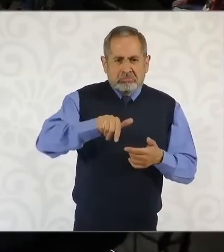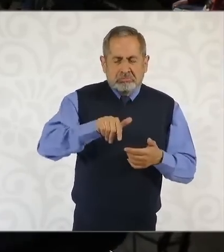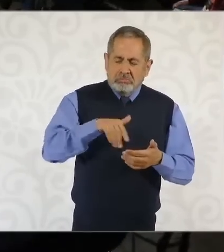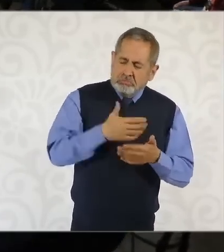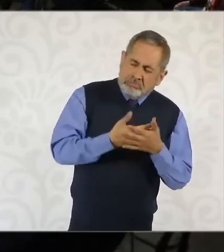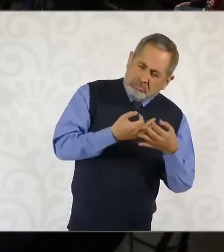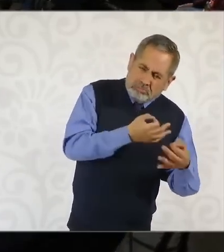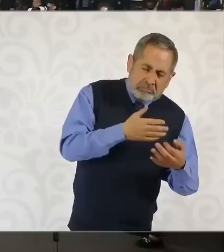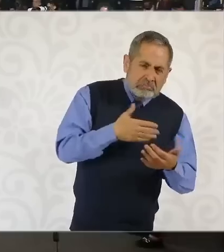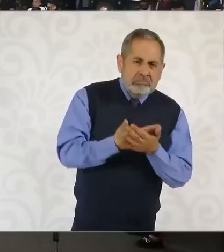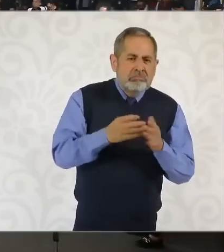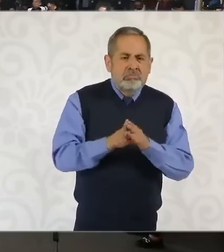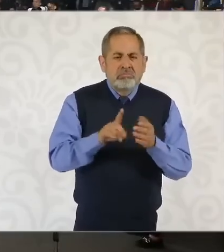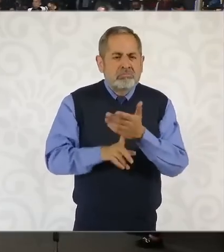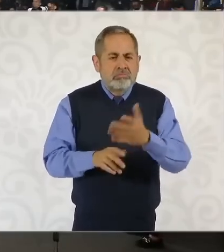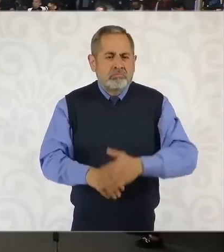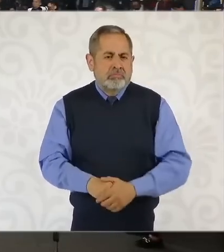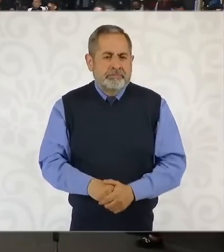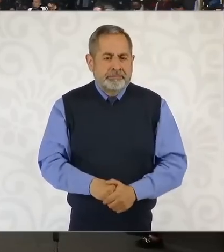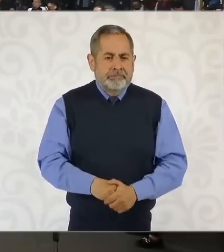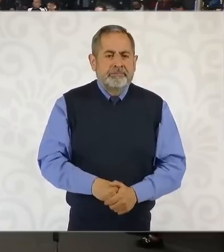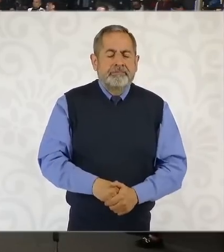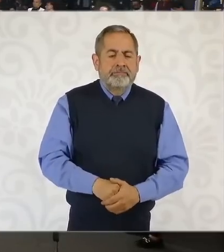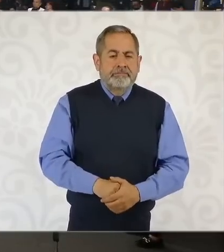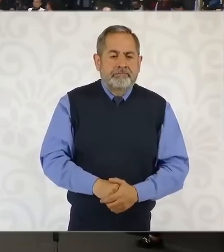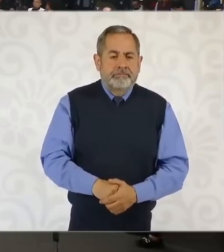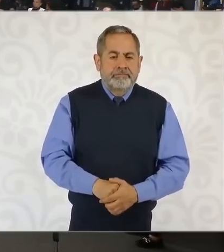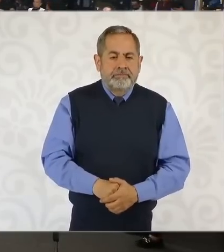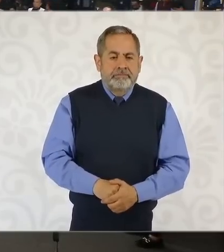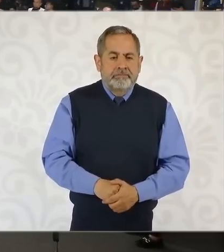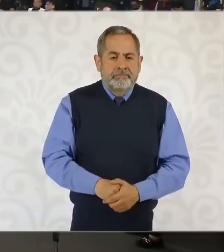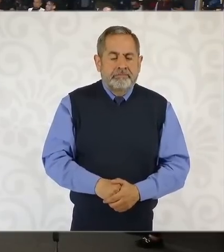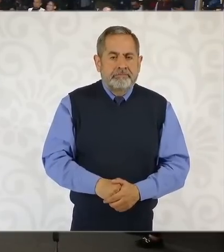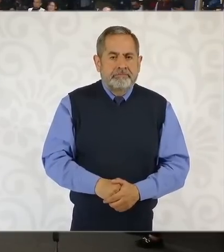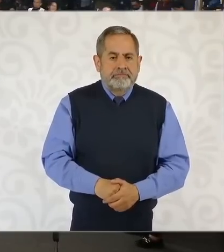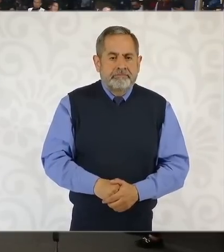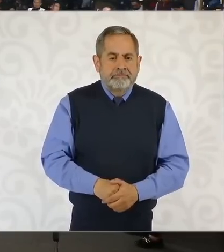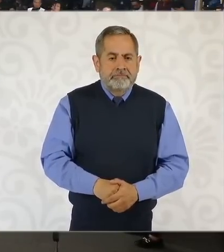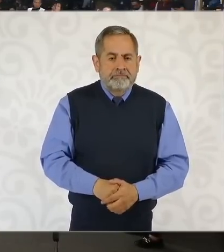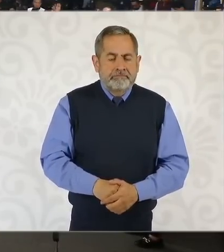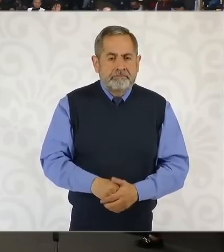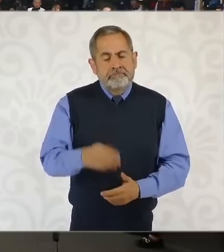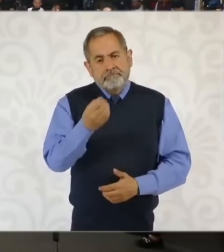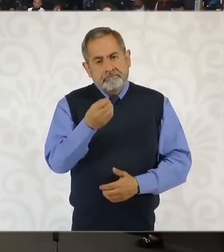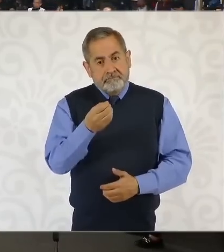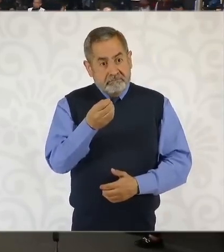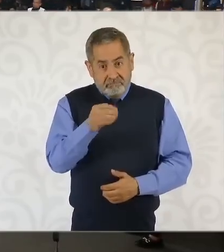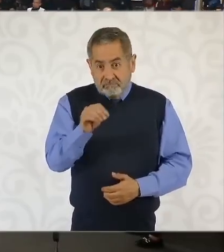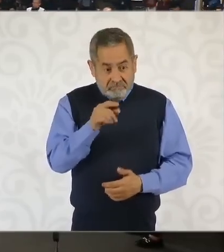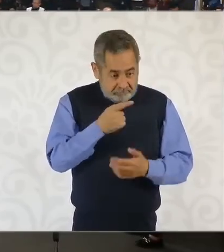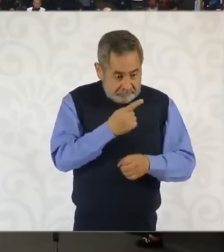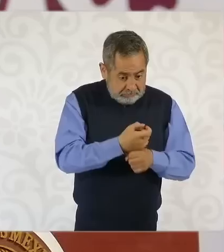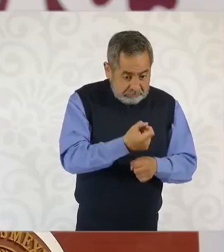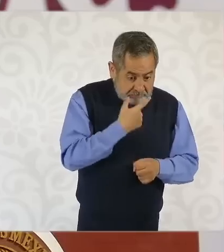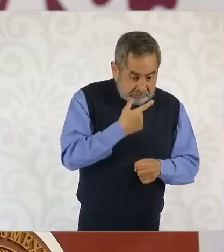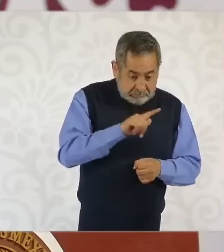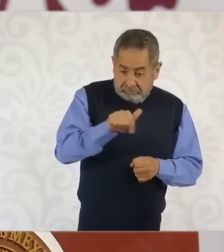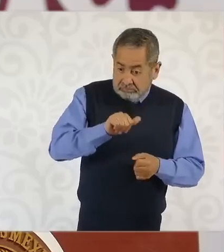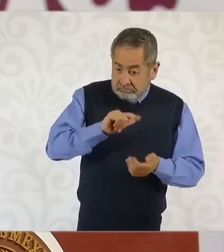pero no No necesariamente pero sí fue uno de los elementos causantes de la crisis de los